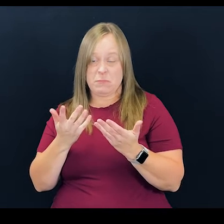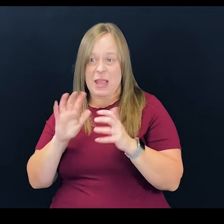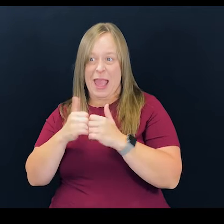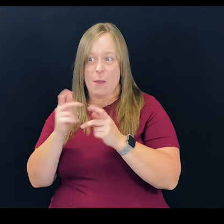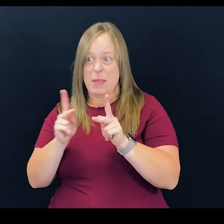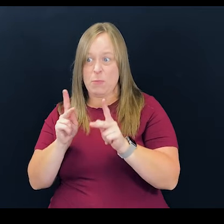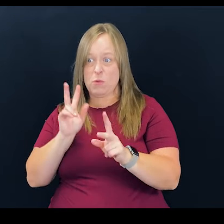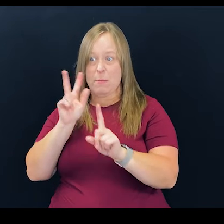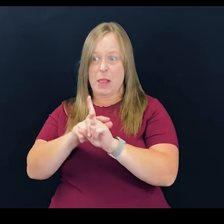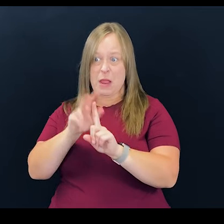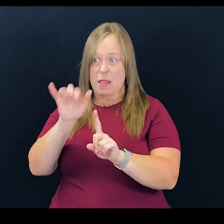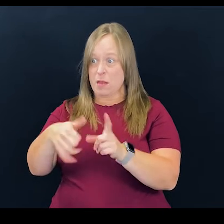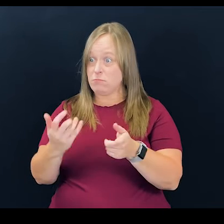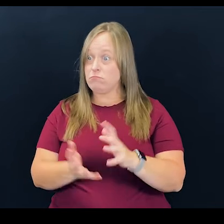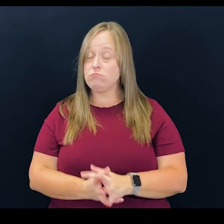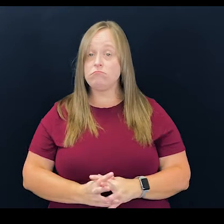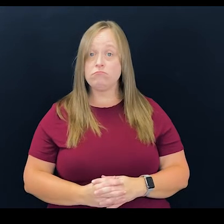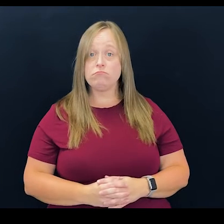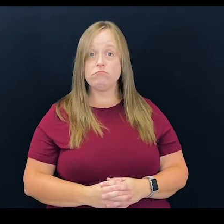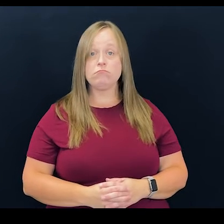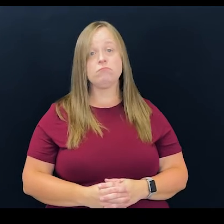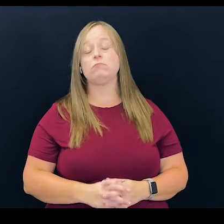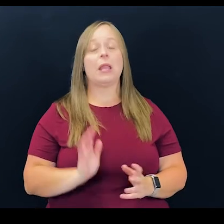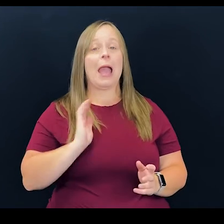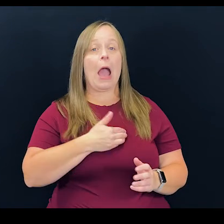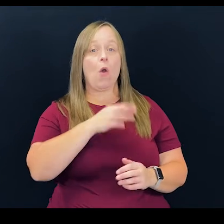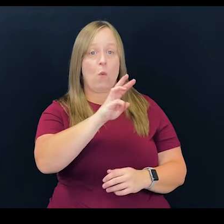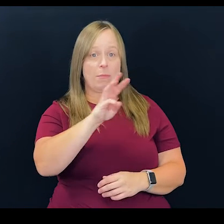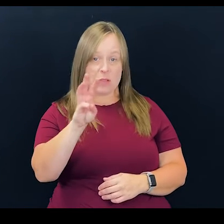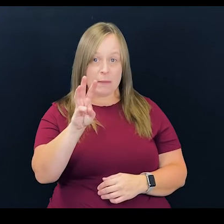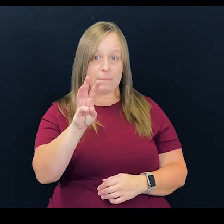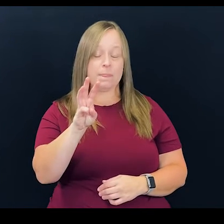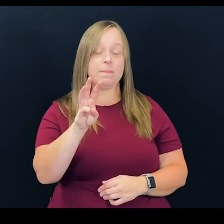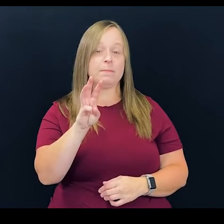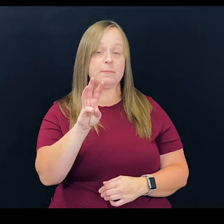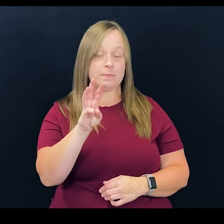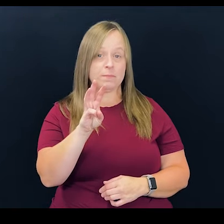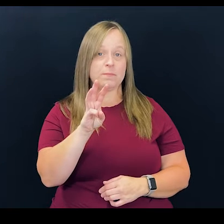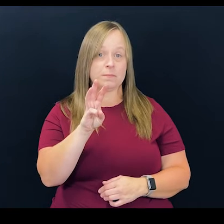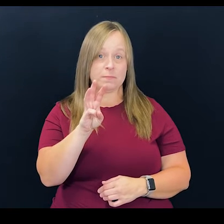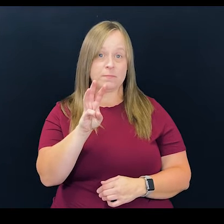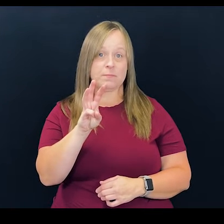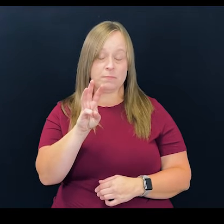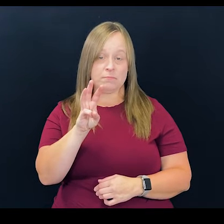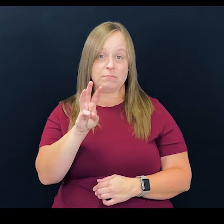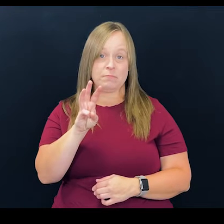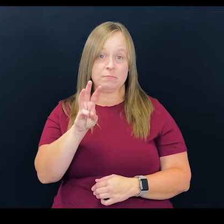Y, ¿cómo las personas pueden postularse para ayudar? Por medio de la página de web site de nosotros